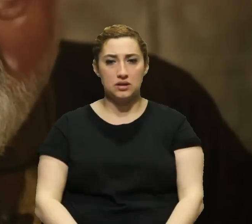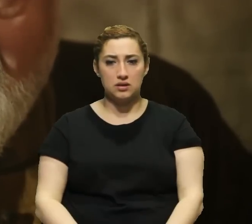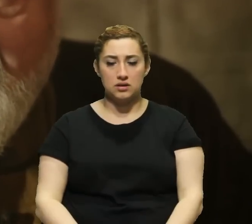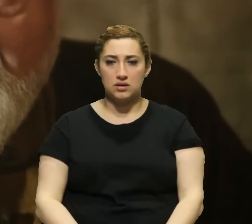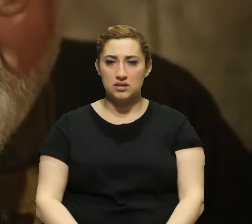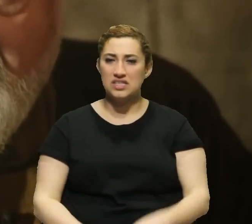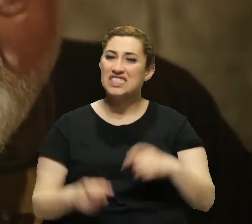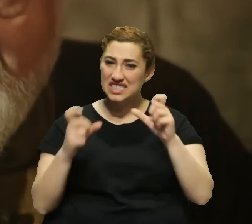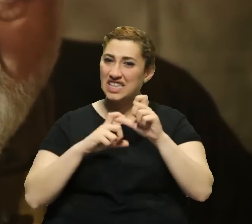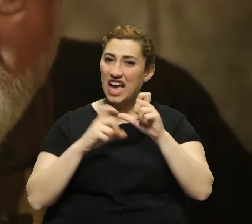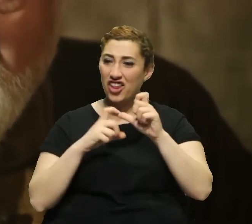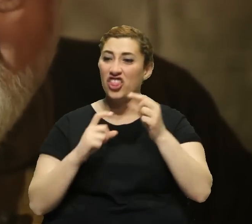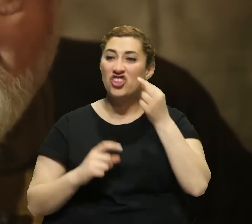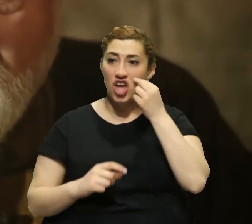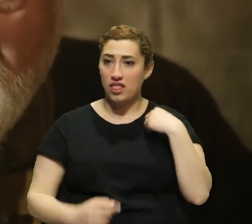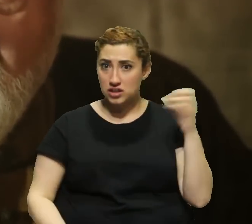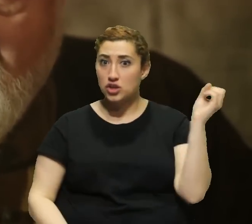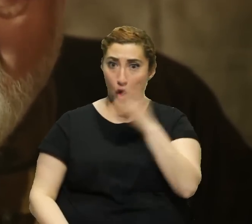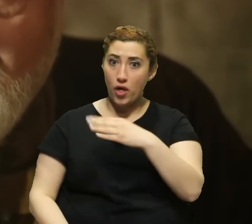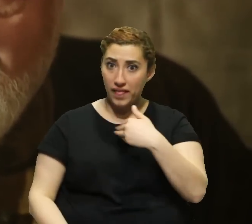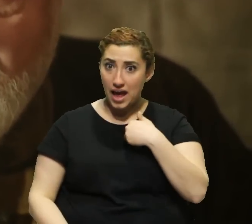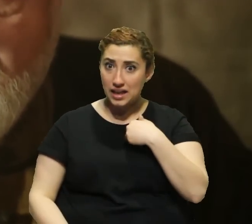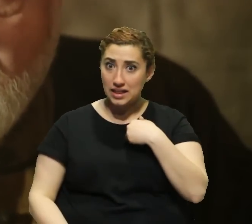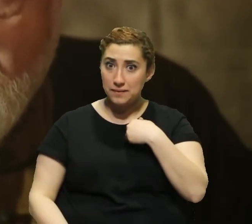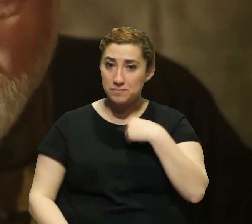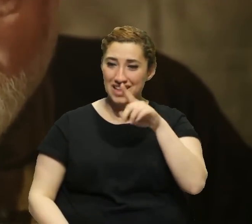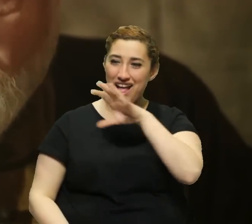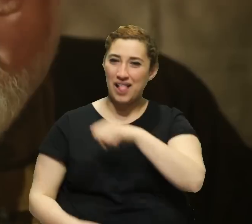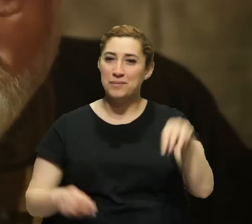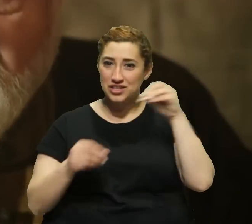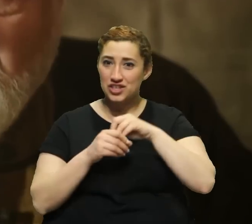Sarı Ağa'nın dirisini gönderdik seni almaya...